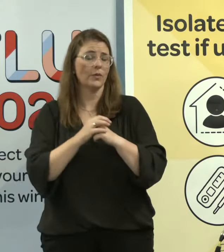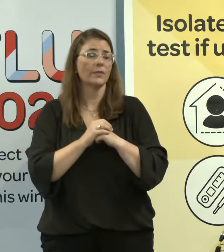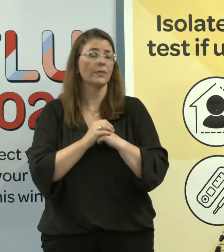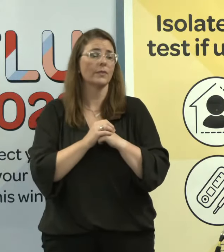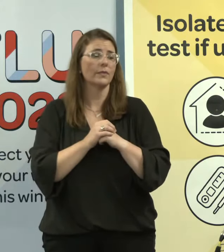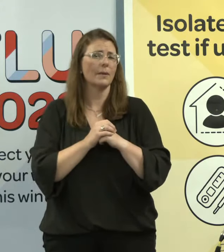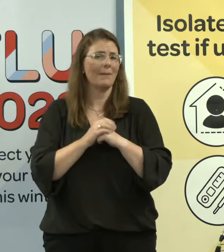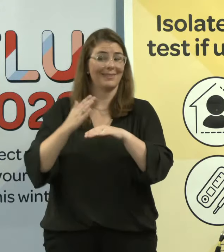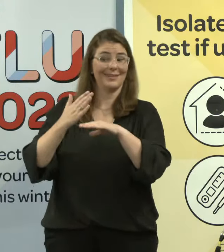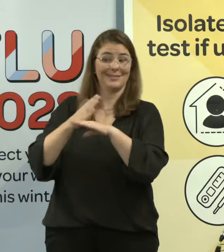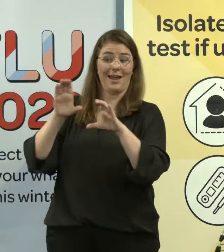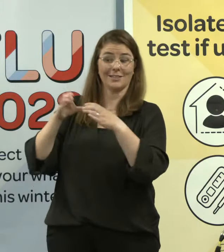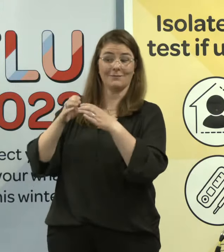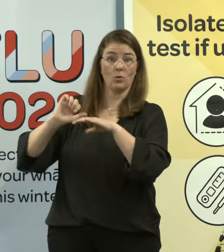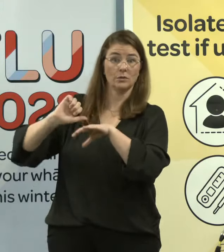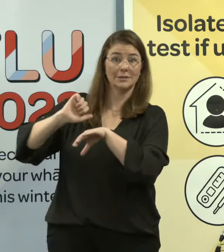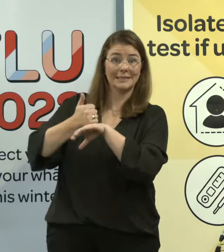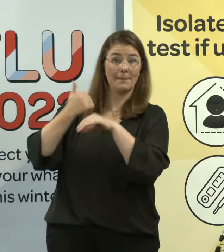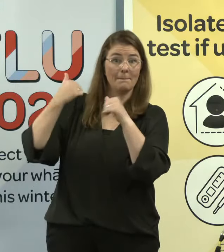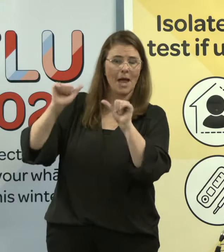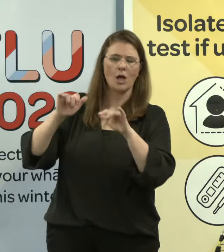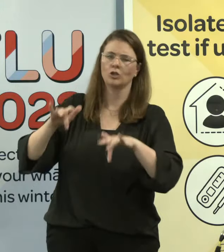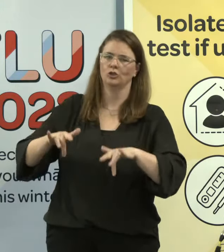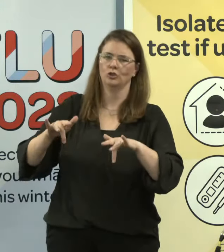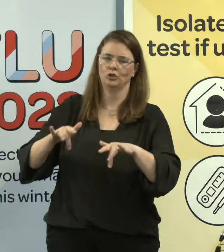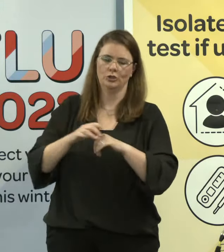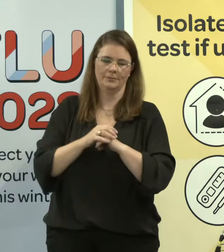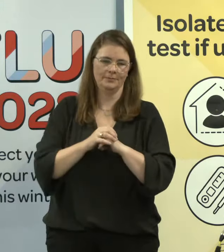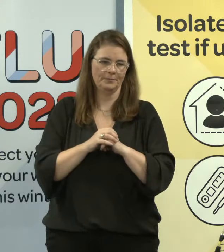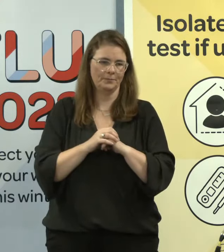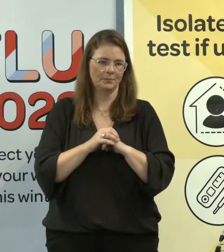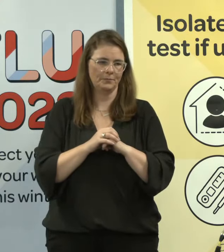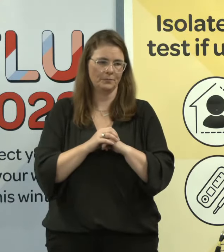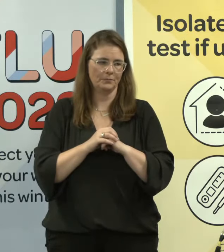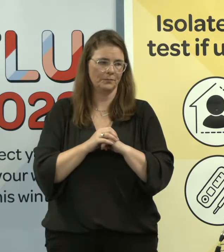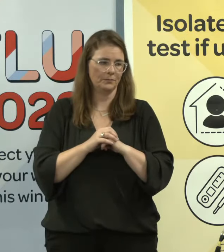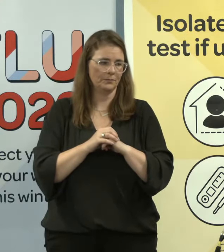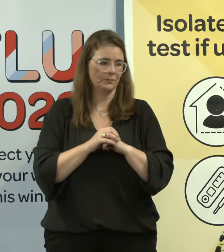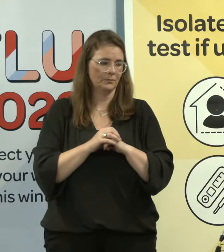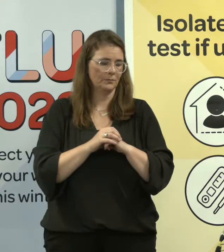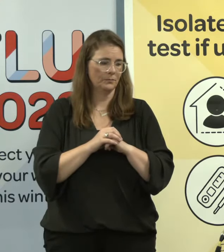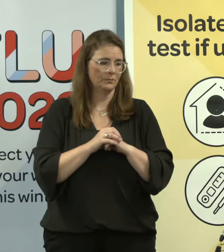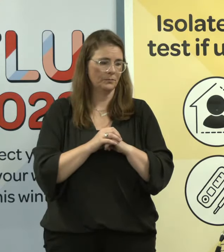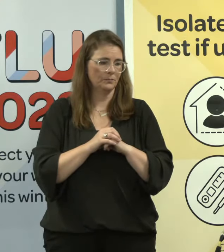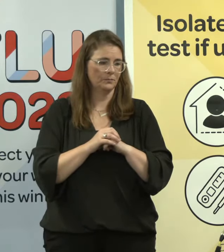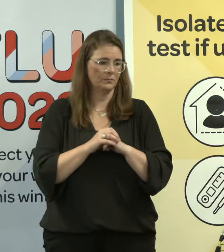aua reiti. No reira he nui tonu a kaupapa matua mo te mahi